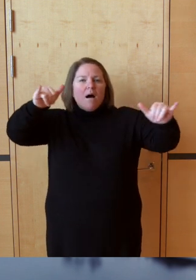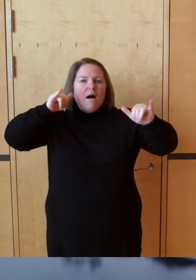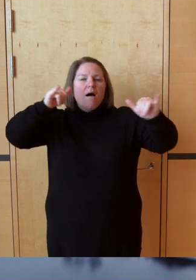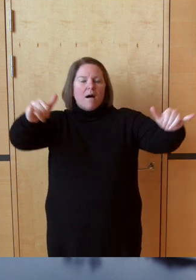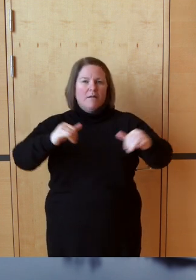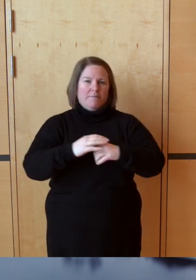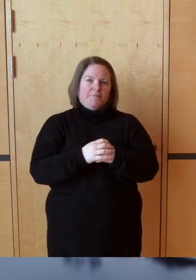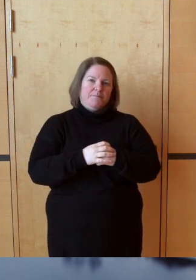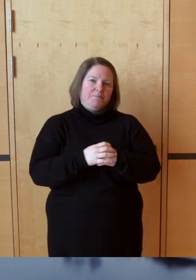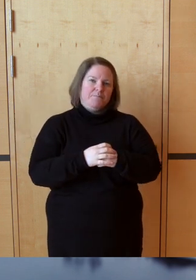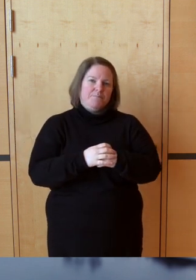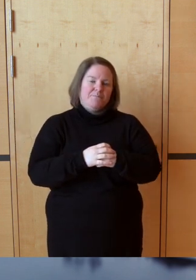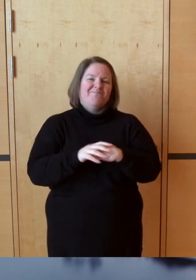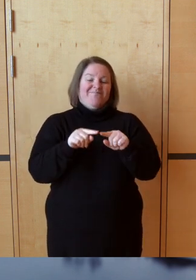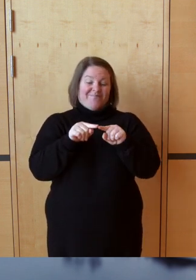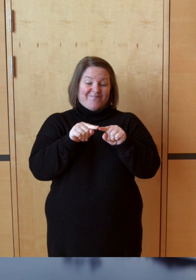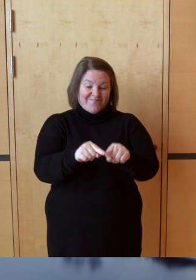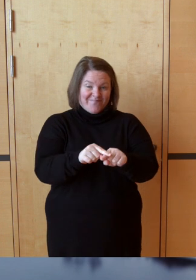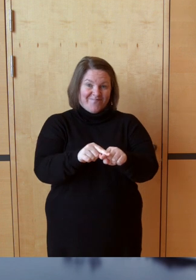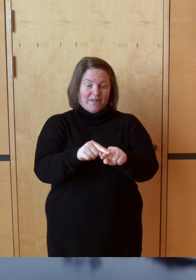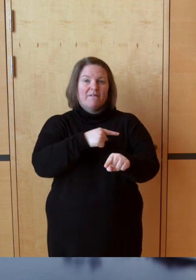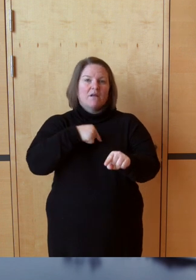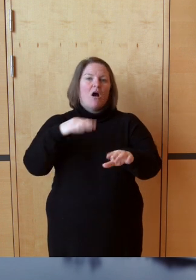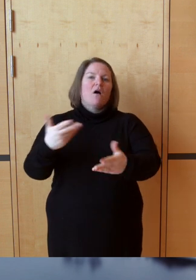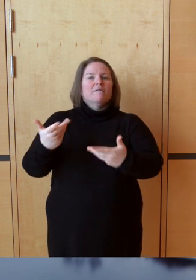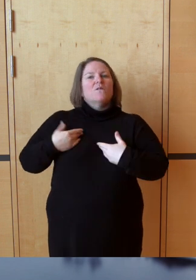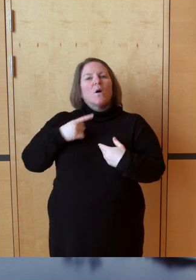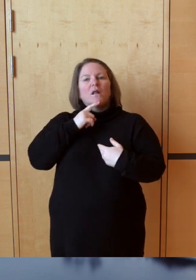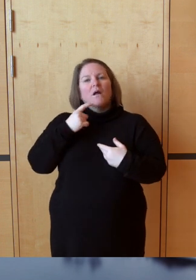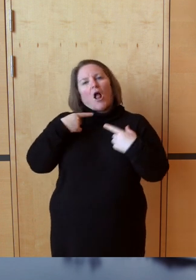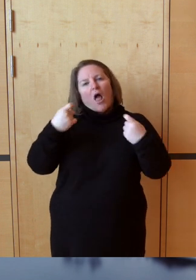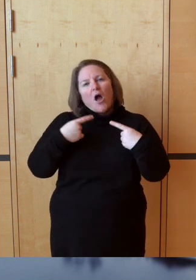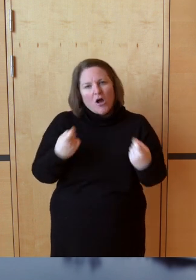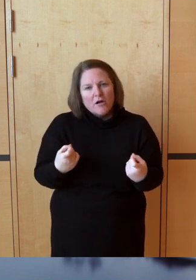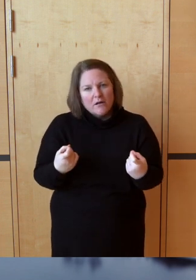Decibel Det är där vi har fått in klagomål Vad hjälper Jan utrop så